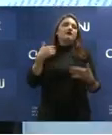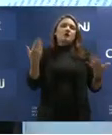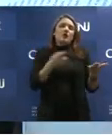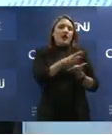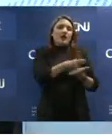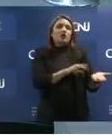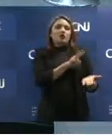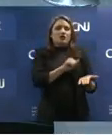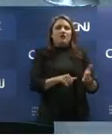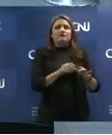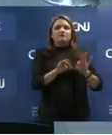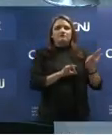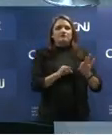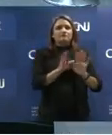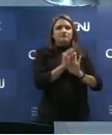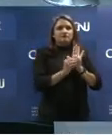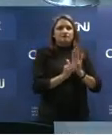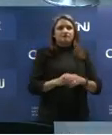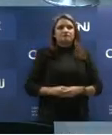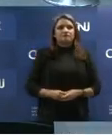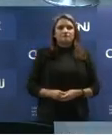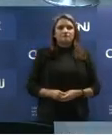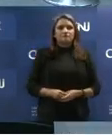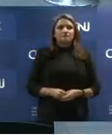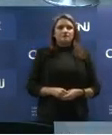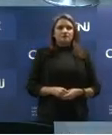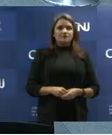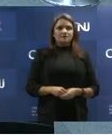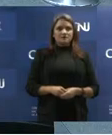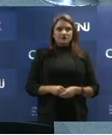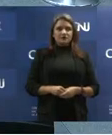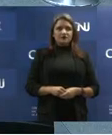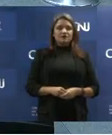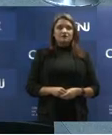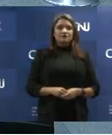Senhores conselheiros, senhoras conselheiras.